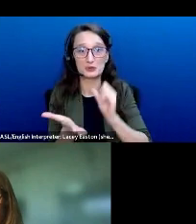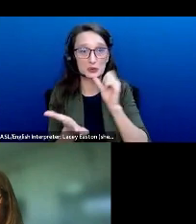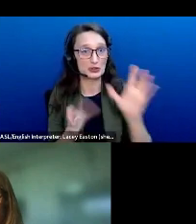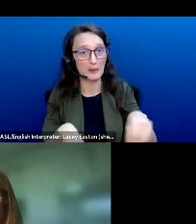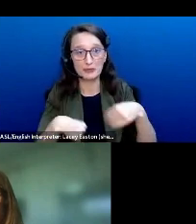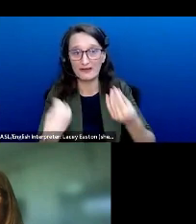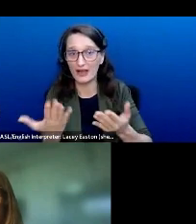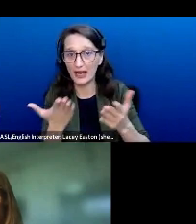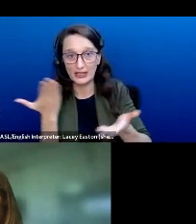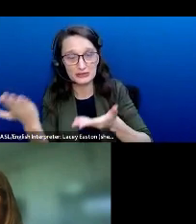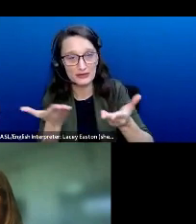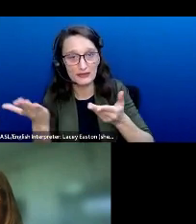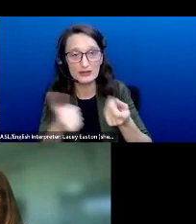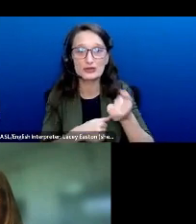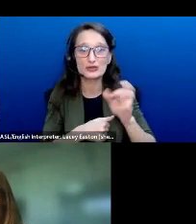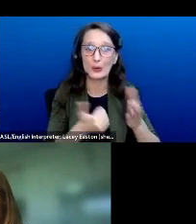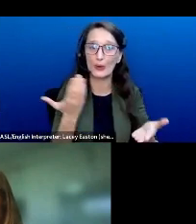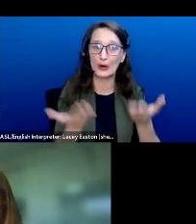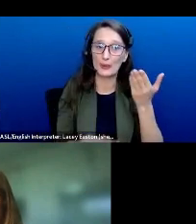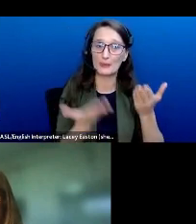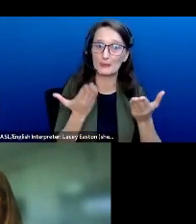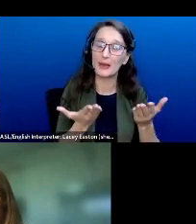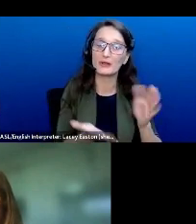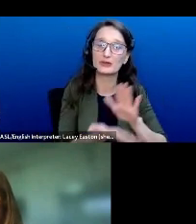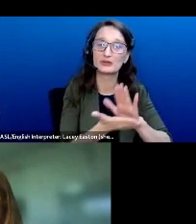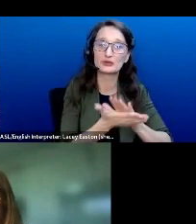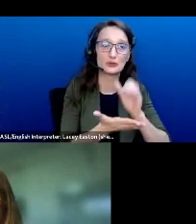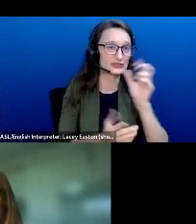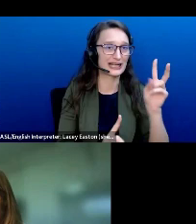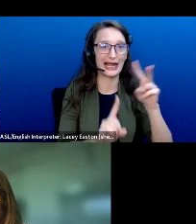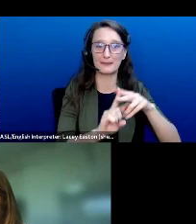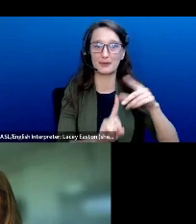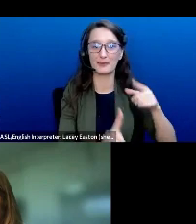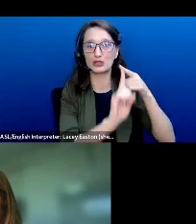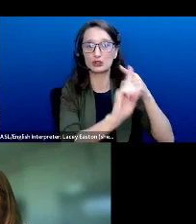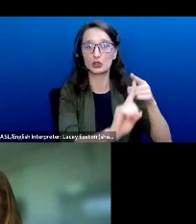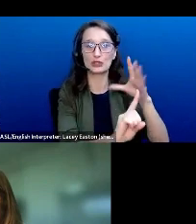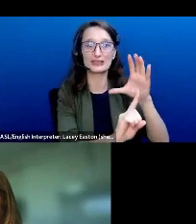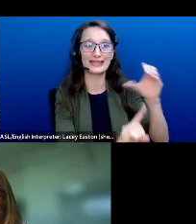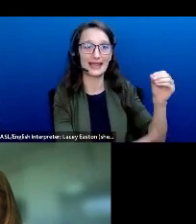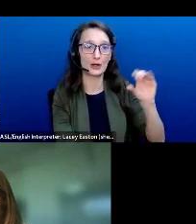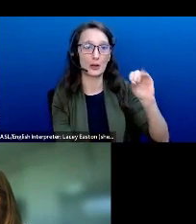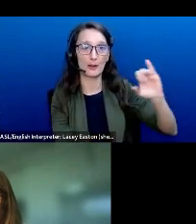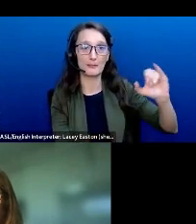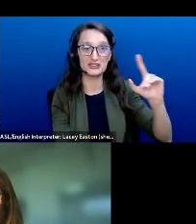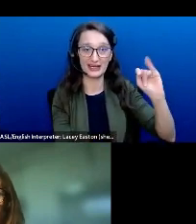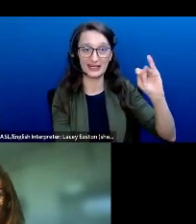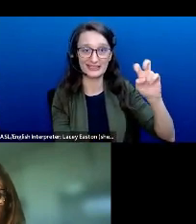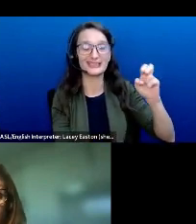no estaba brindando um no estaba implementando las metas y objetivos como se describieron en el IEP